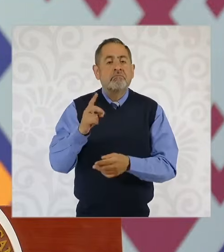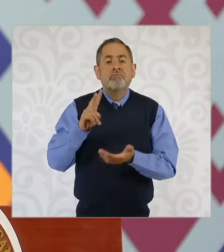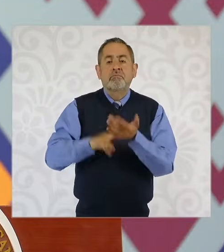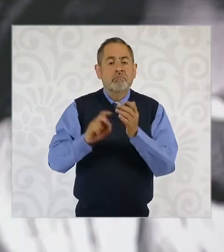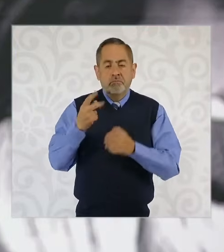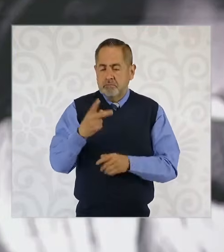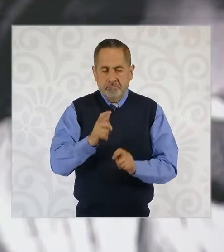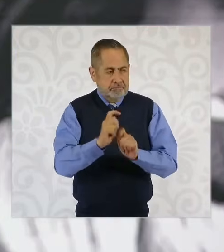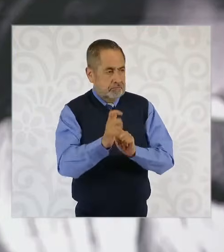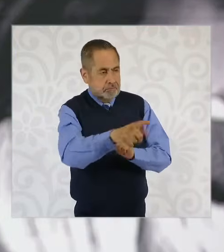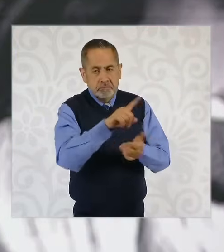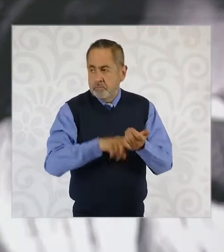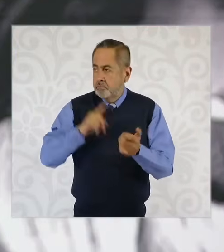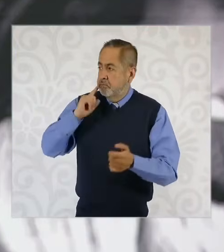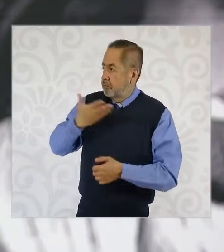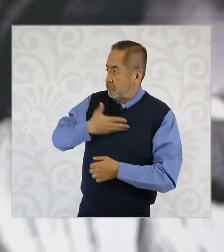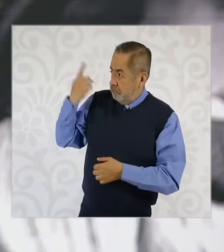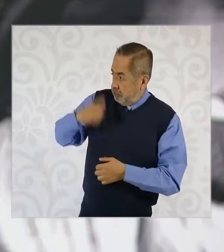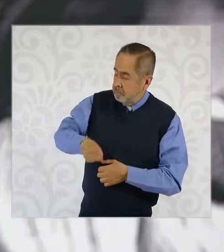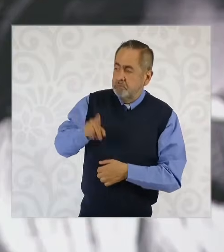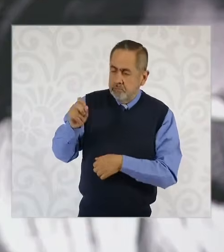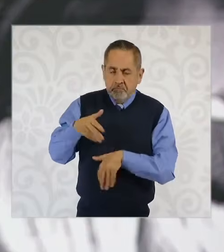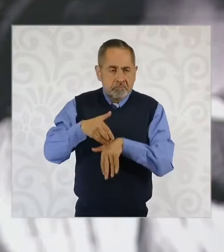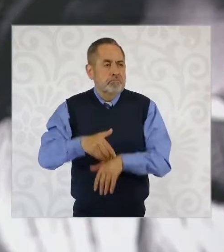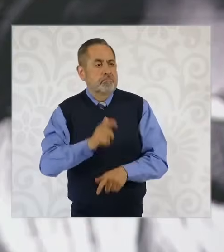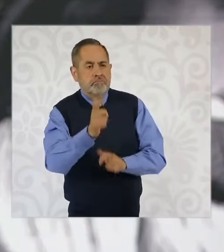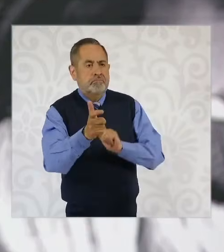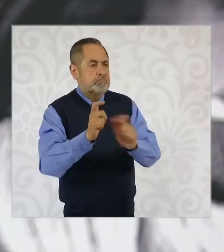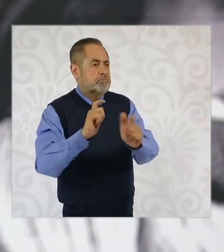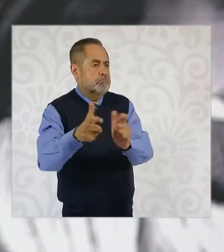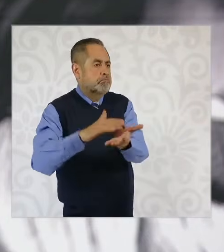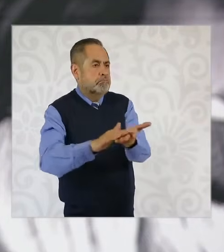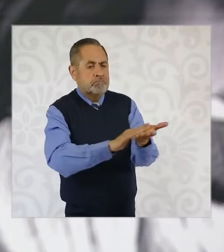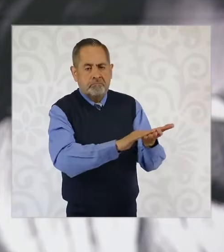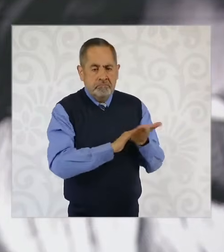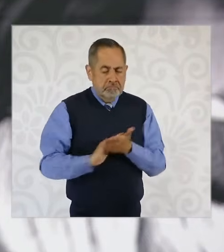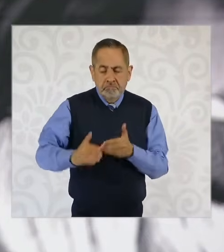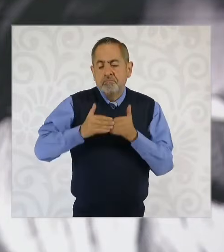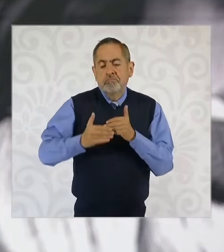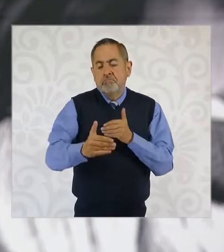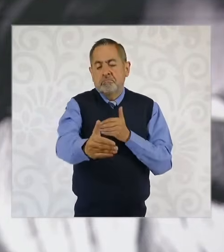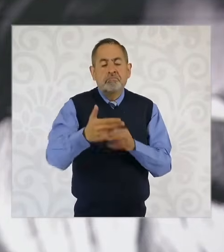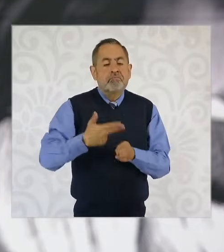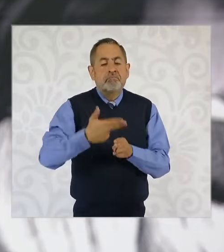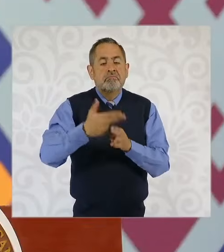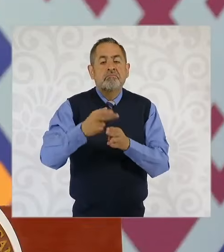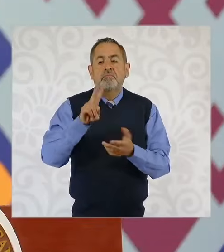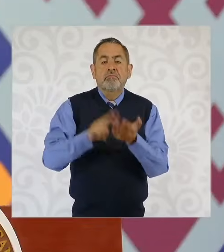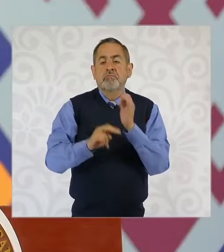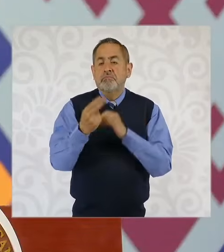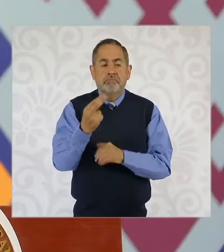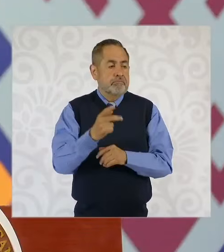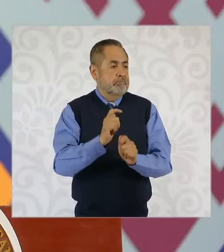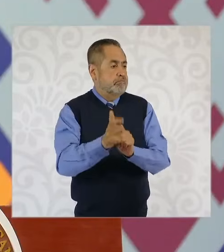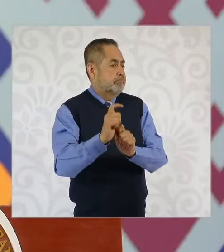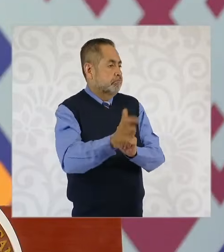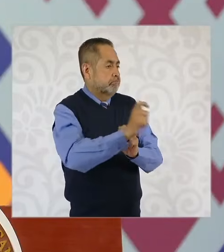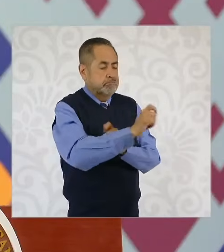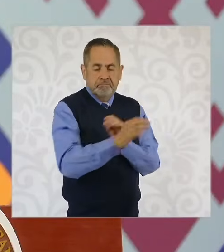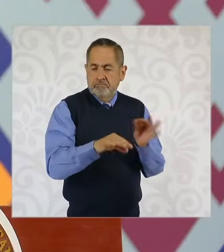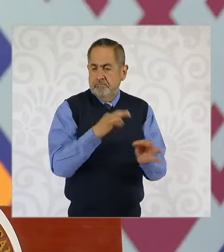instrucciones de la presidenta y seguirá operando a partir de en el tercer trimestre de 2025 el